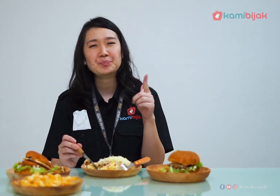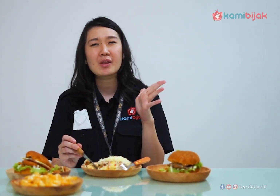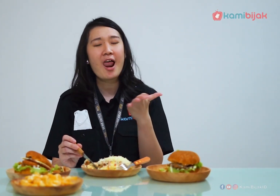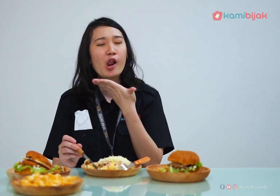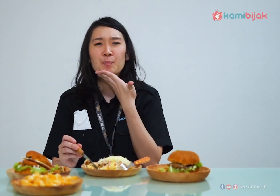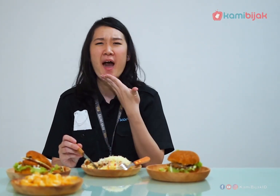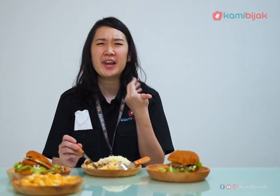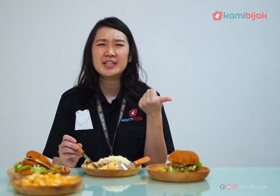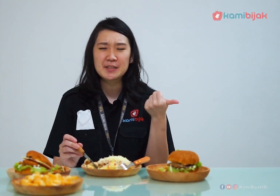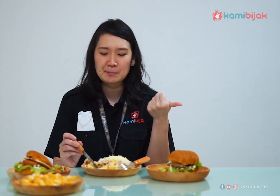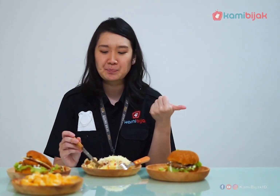Terlalu manis.